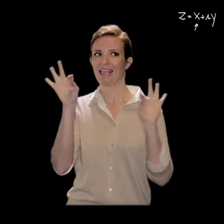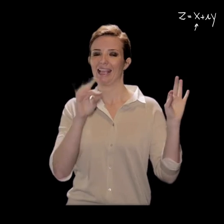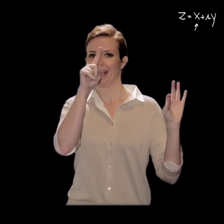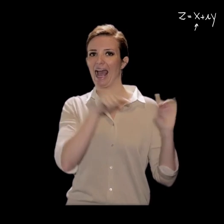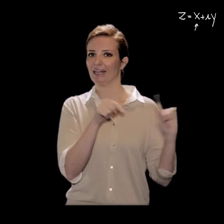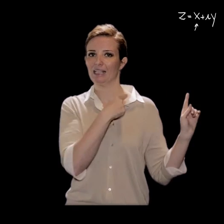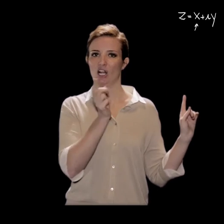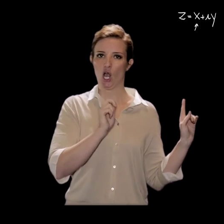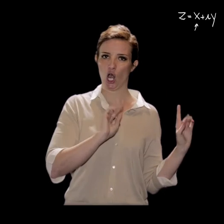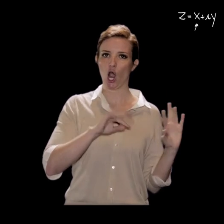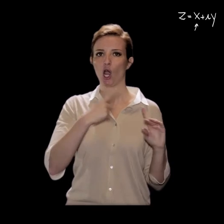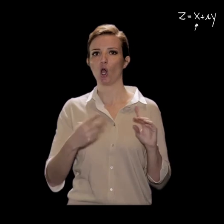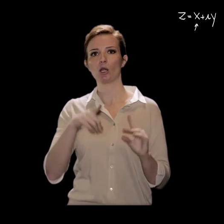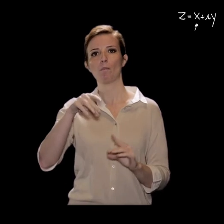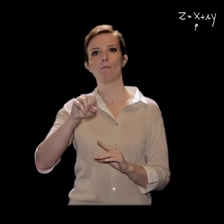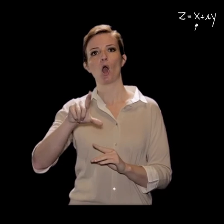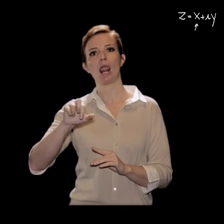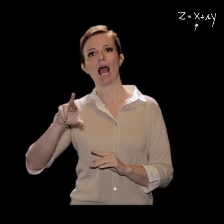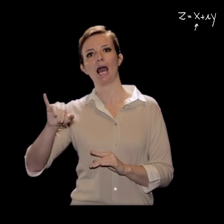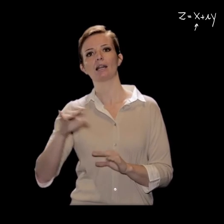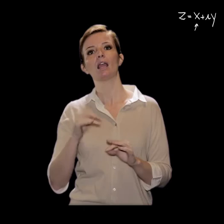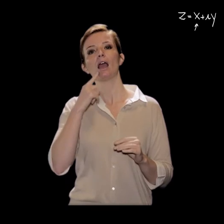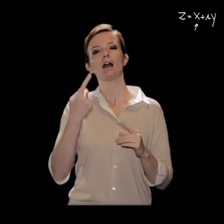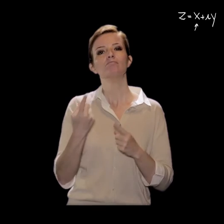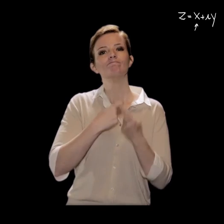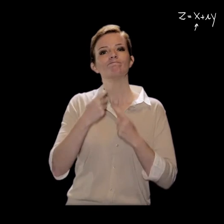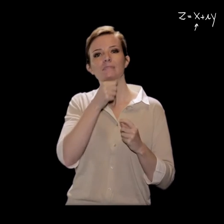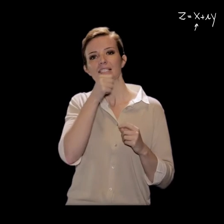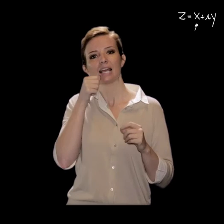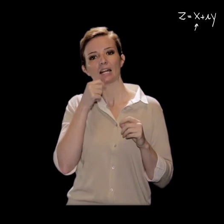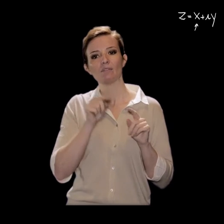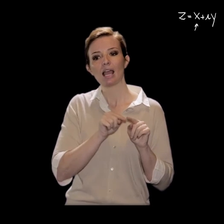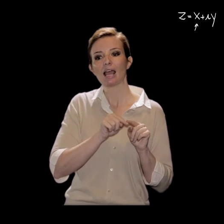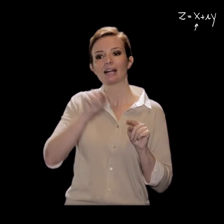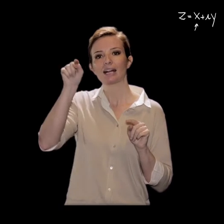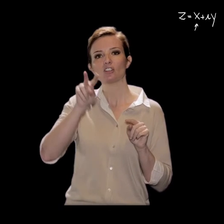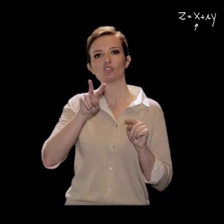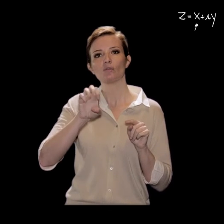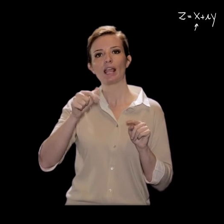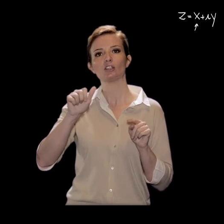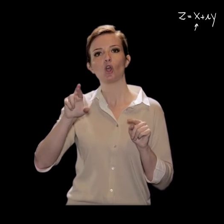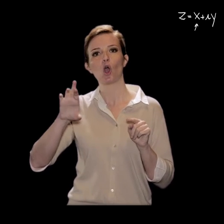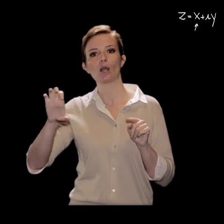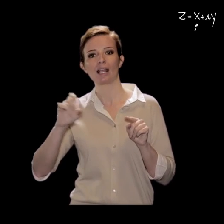Tale rappresentazione richiama in gioco il raggio vettore, ossia il segmento che unisce l'origine del sistema di riferimento